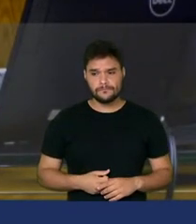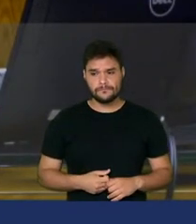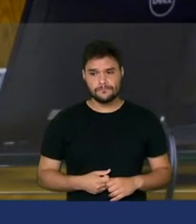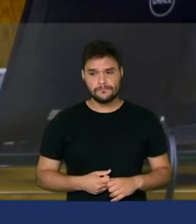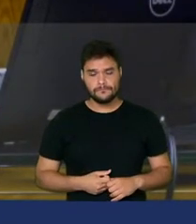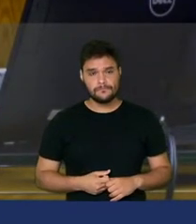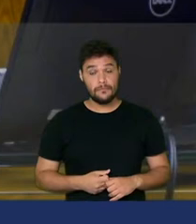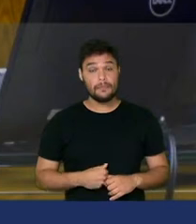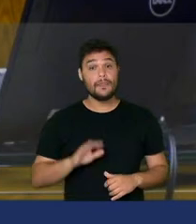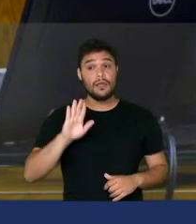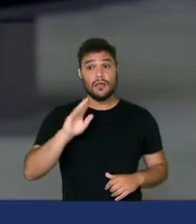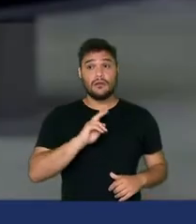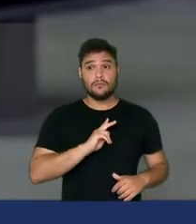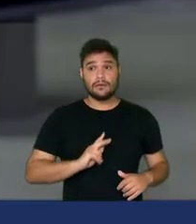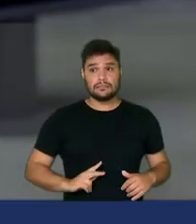DEPOIS EU PASSO A PALAVRA AO